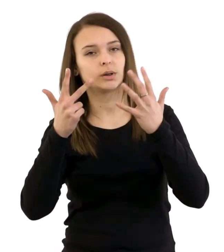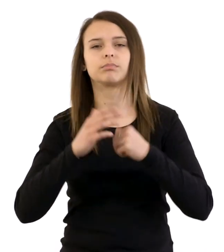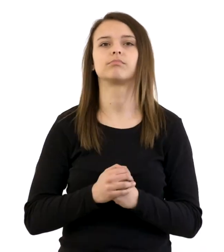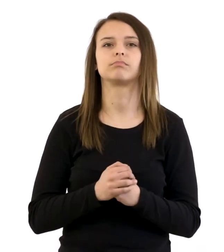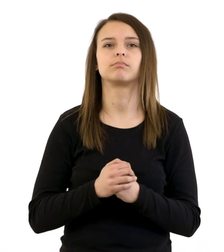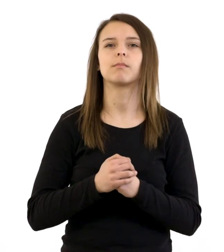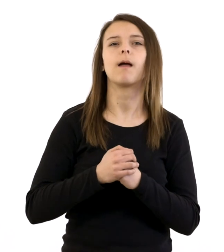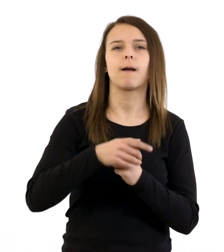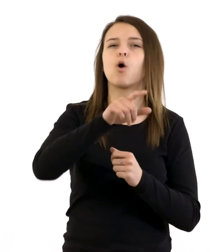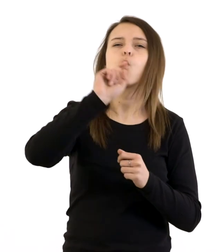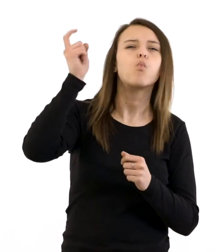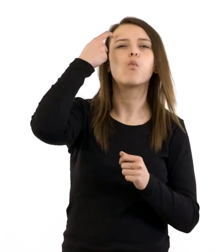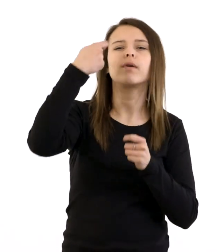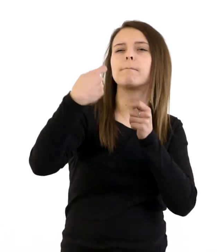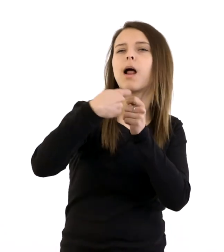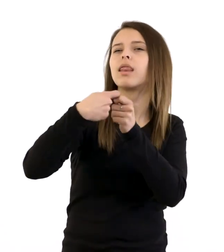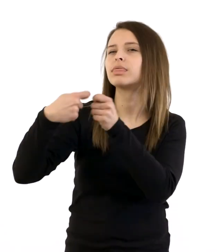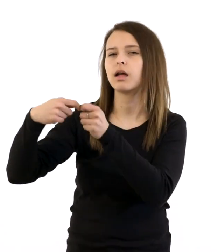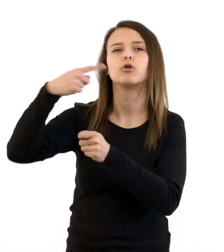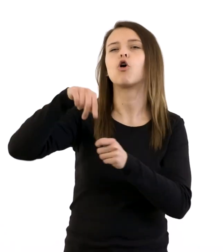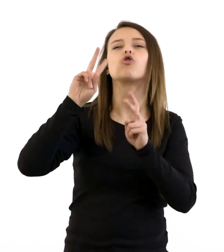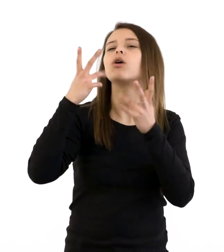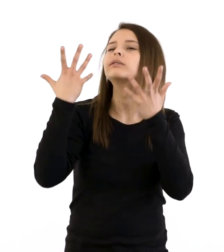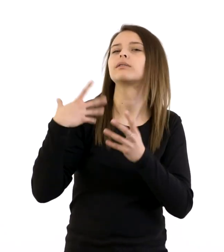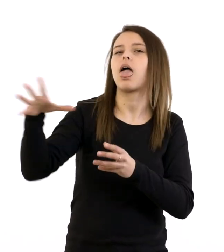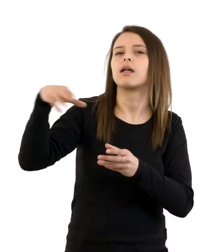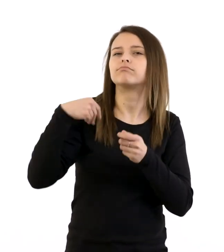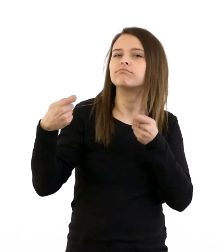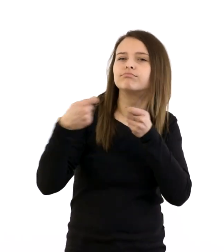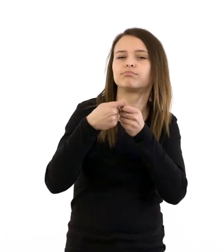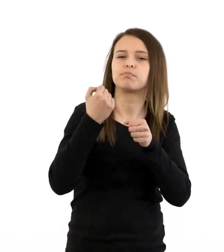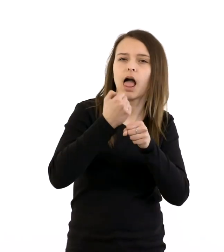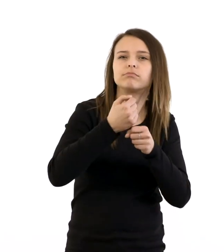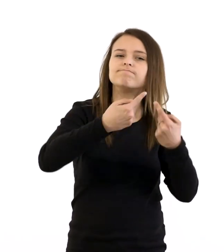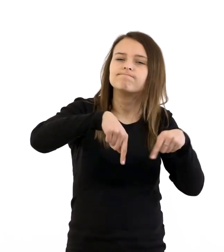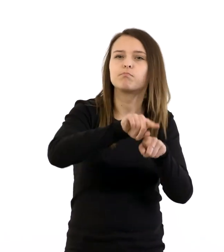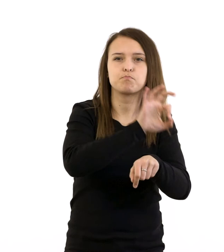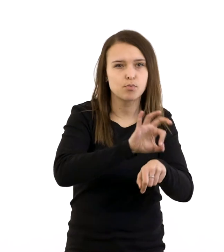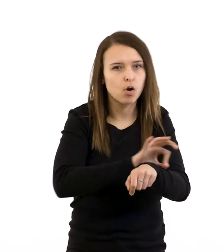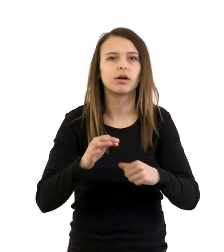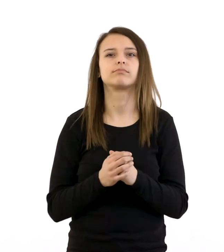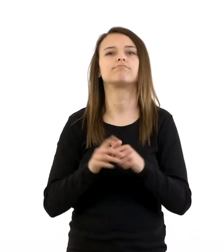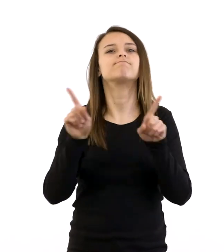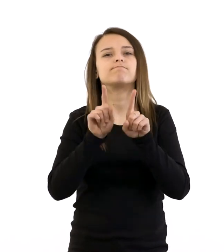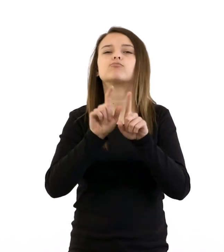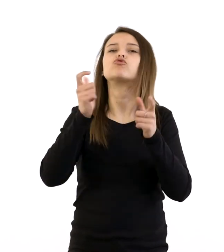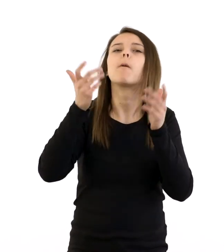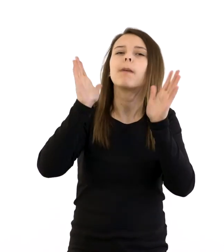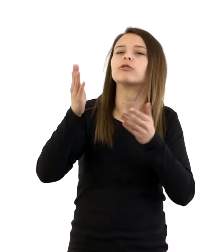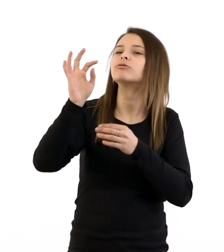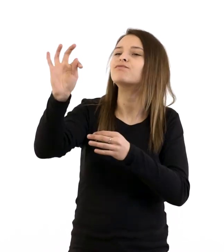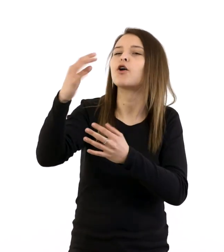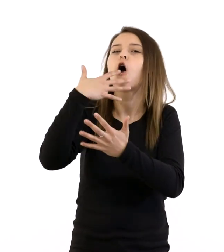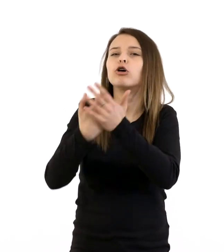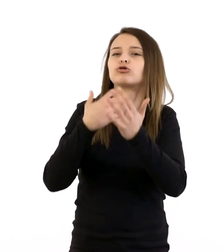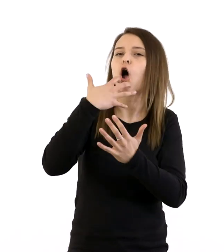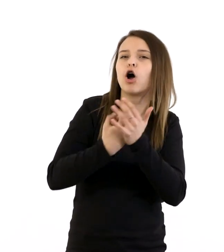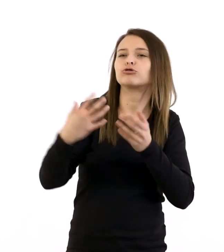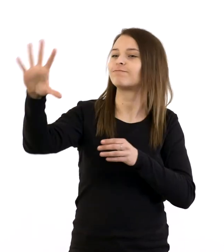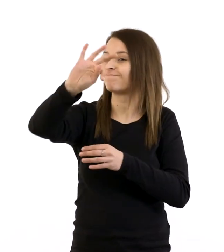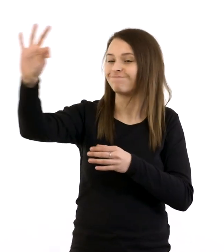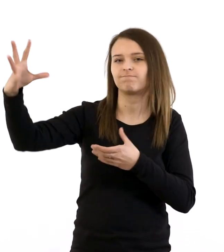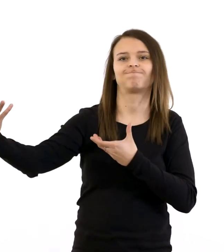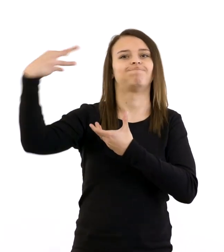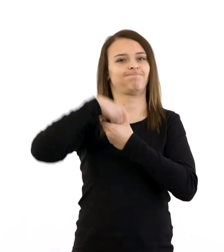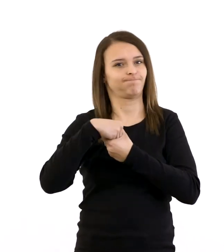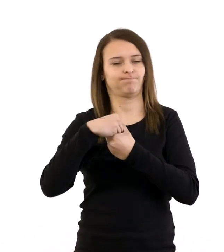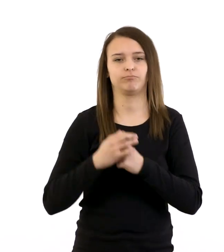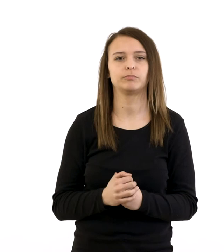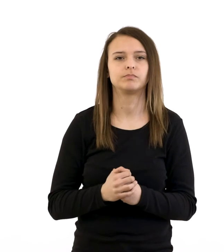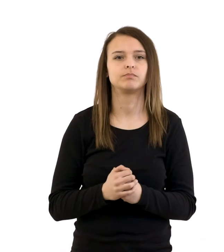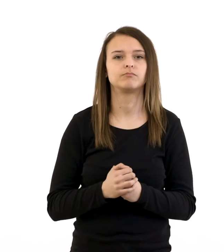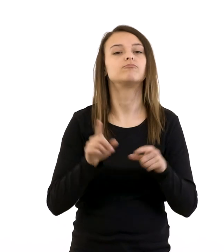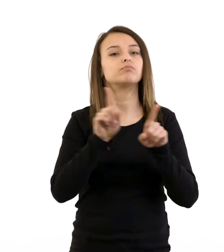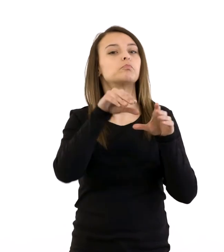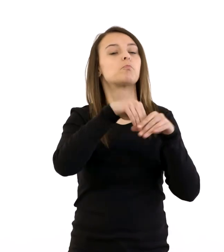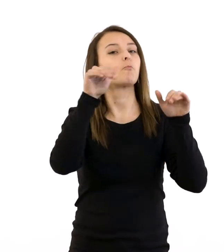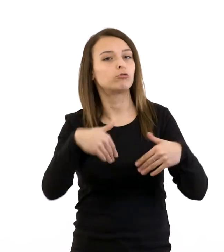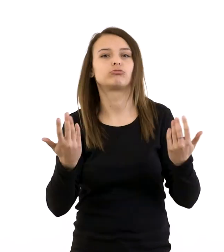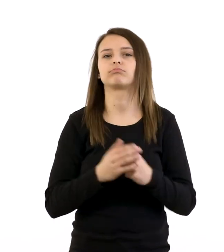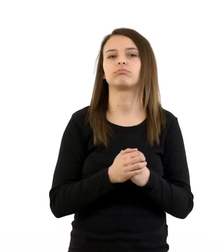8.Kluczowi partnerzy określają z kim będziemy współpracować przy realizacji naszych działań i jakie zasoby będziemy od nich pozyskiwać. Mogą być to: